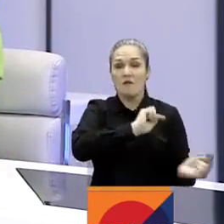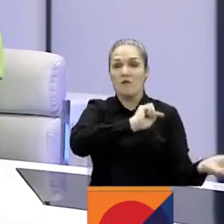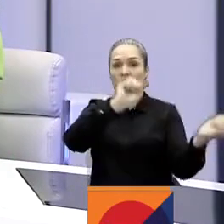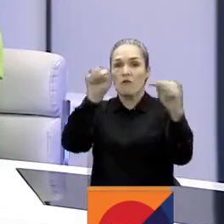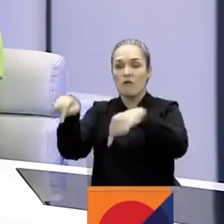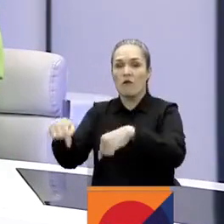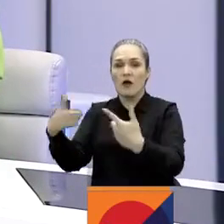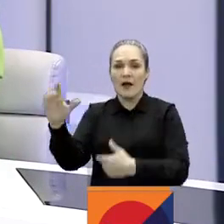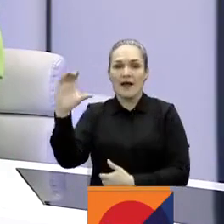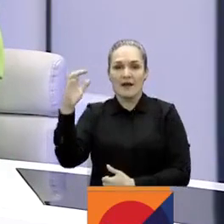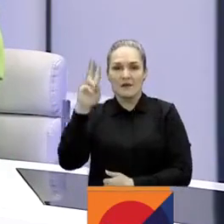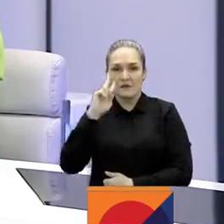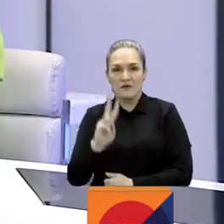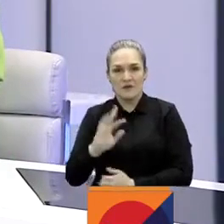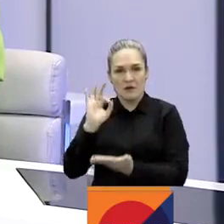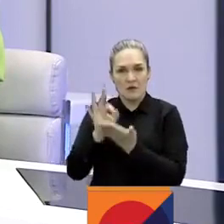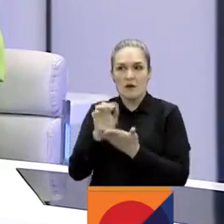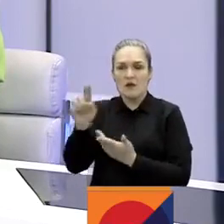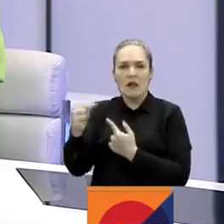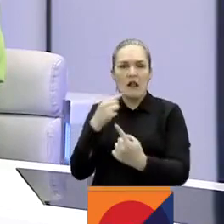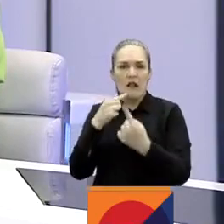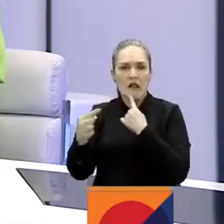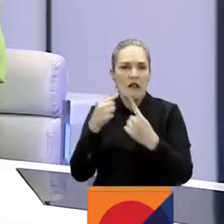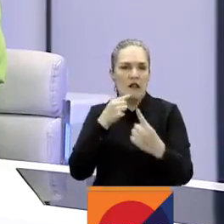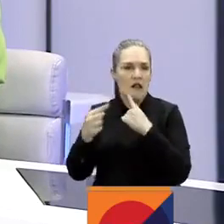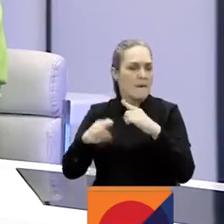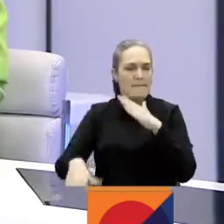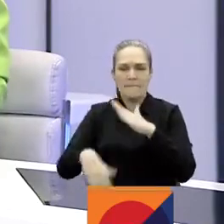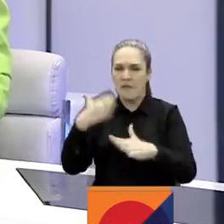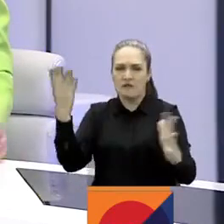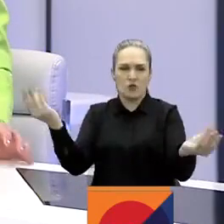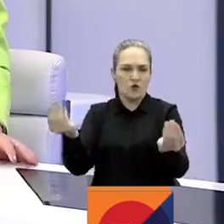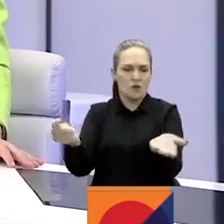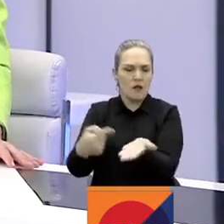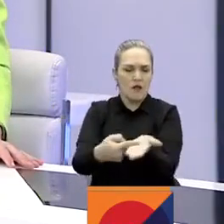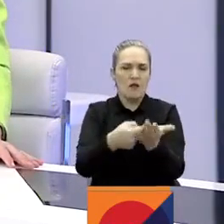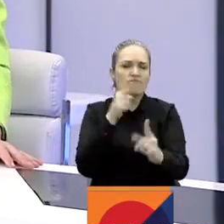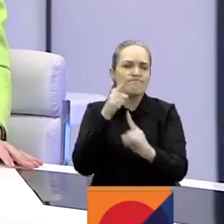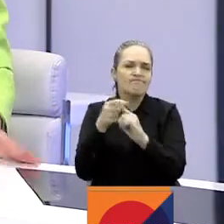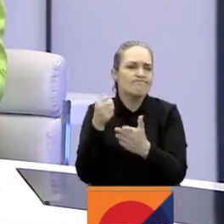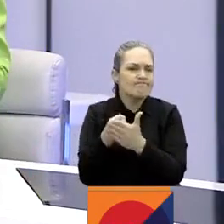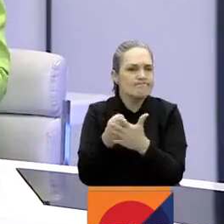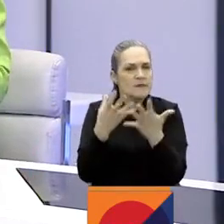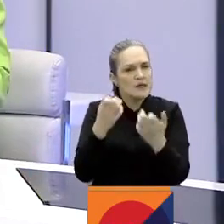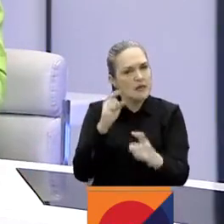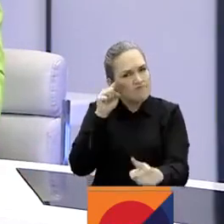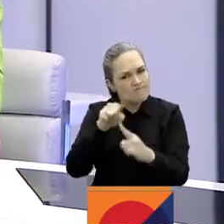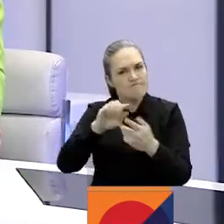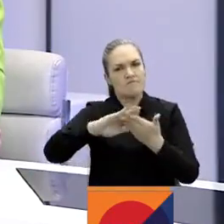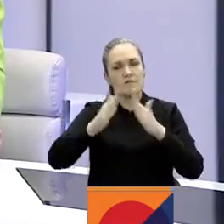DIáLOGOS DEL GOBIERNO Y EL ELN MAñANA SE VERáN CARA CANA Y